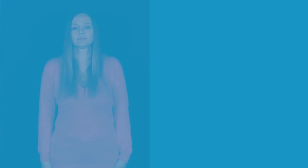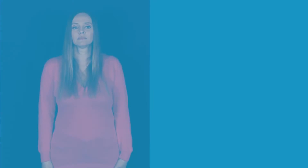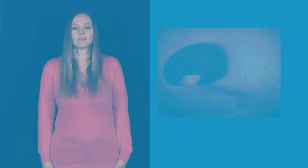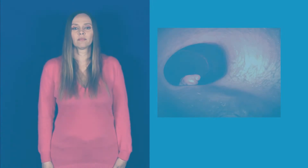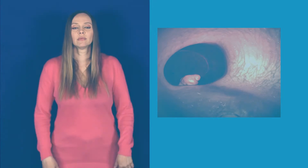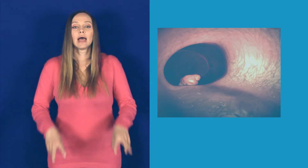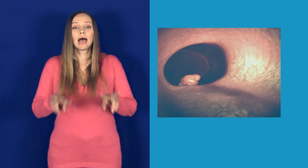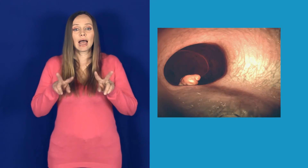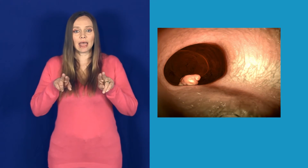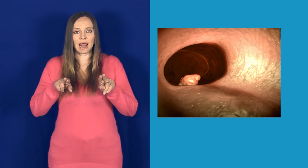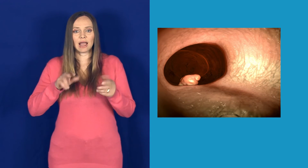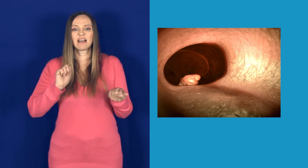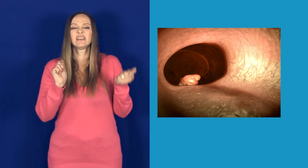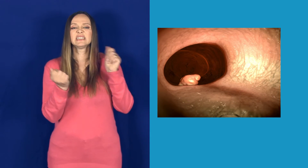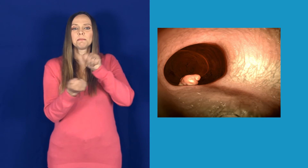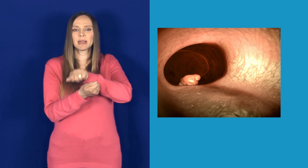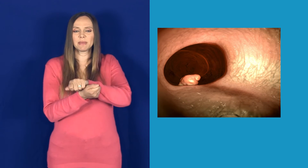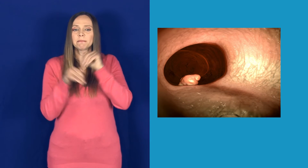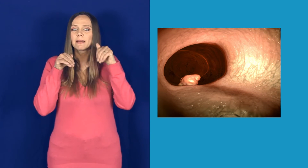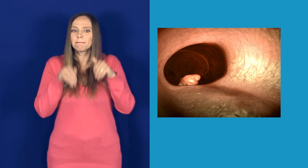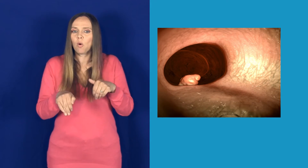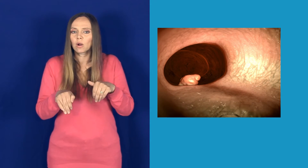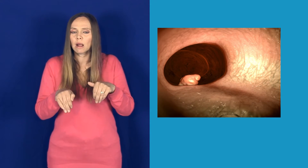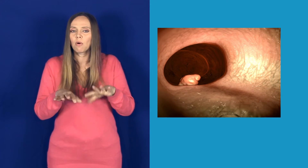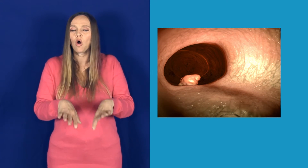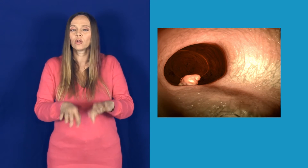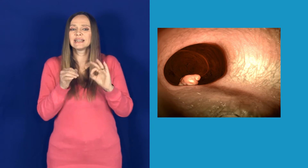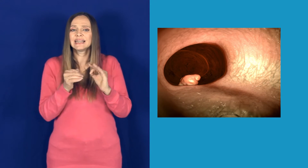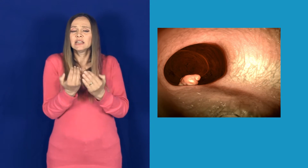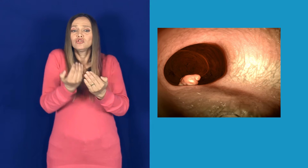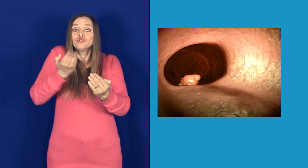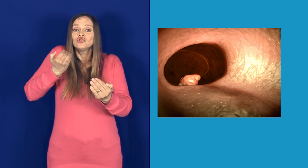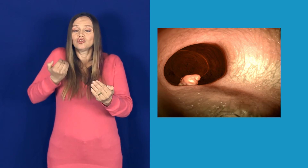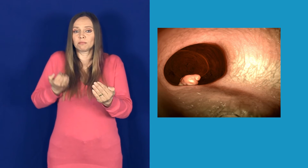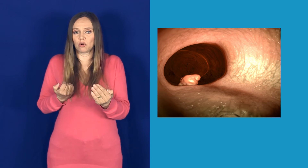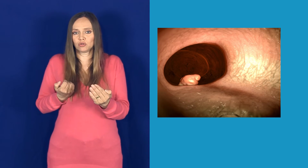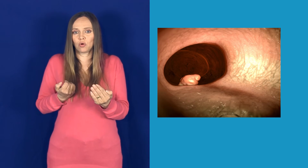Rakave spremembe moramo odkriti čim bolj zgodaj, ker jih lahko uspešno zdravimo.